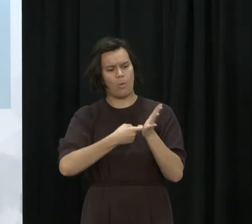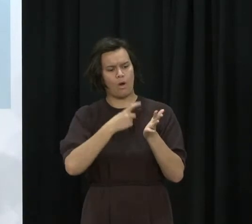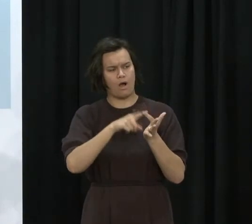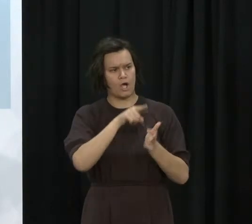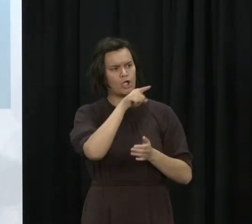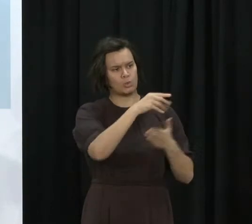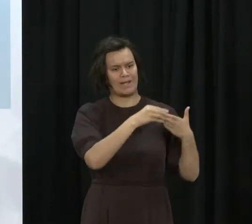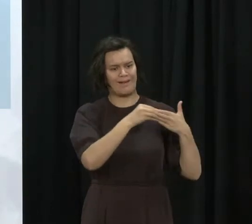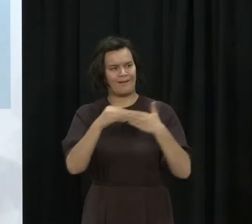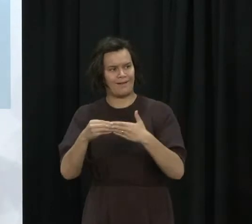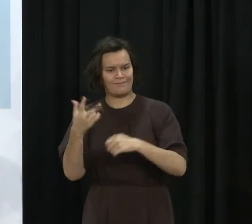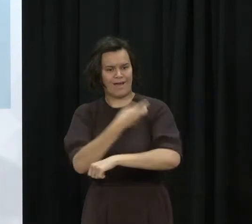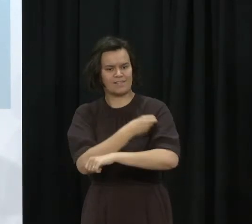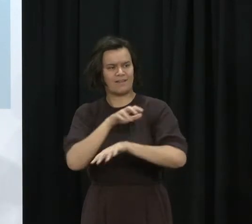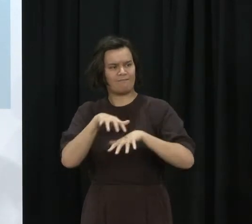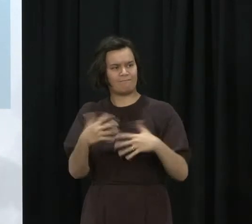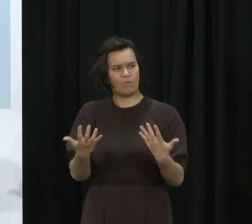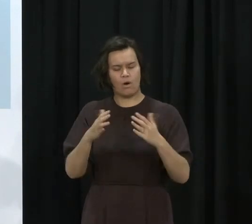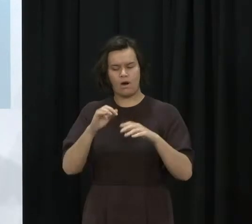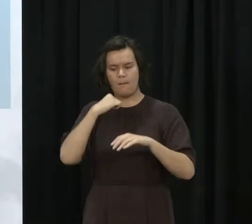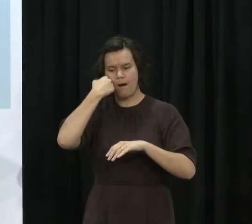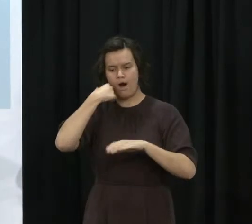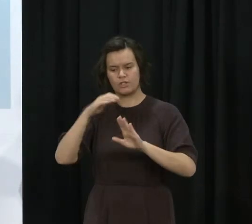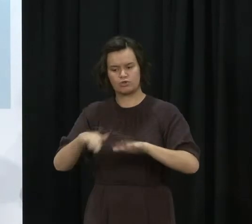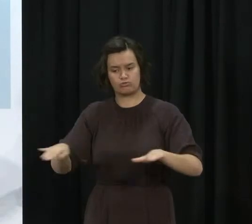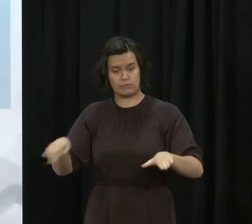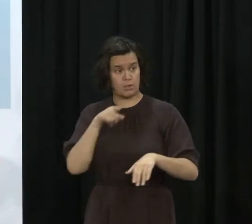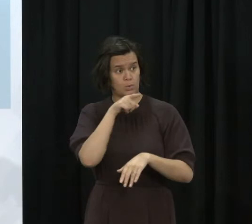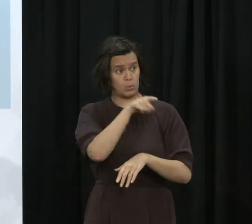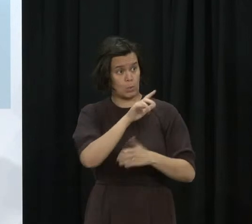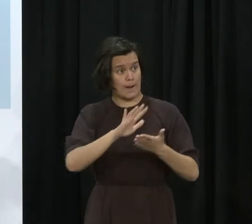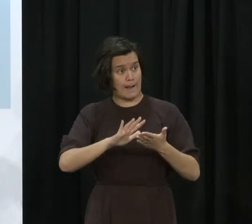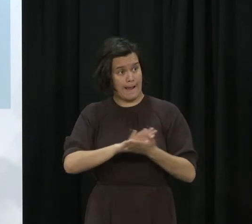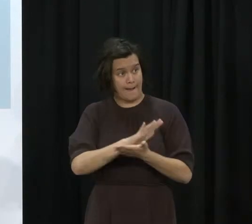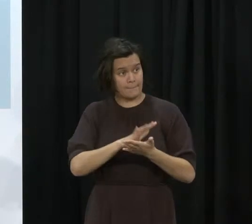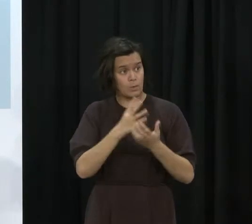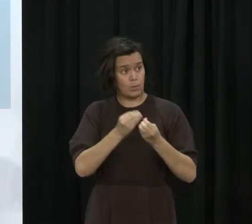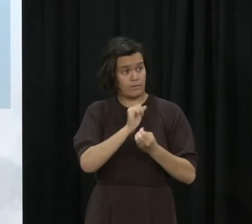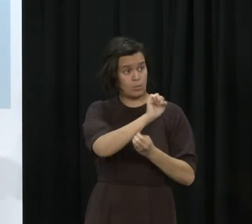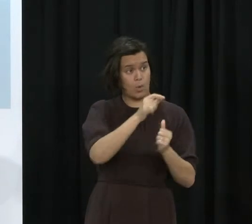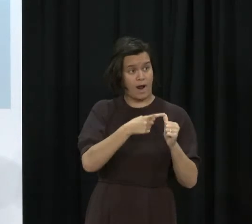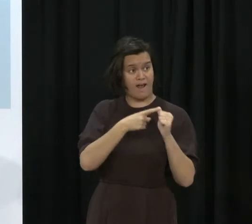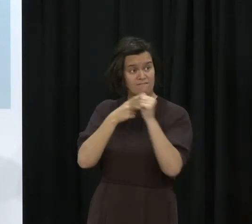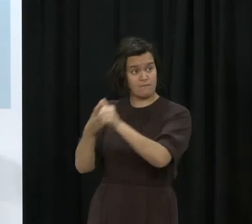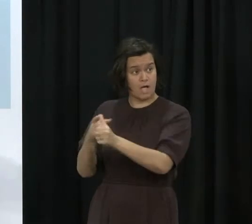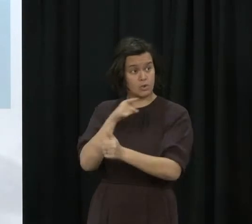e tatou te whakatakoto tika mua me te pokap tika i te timatanga.